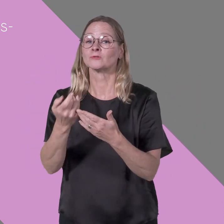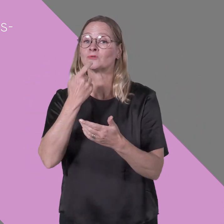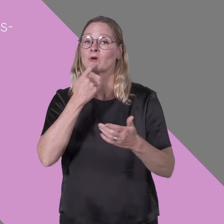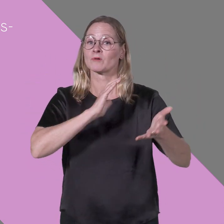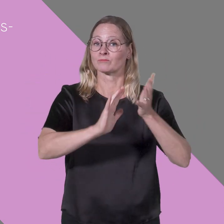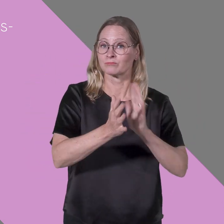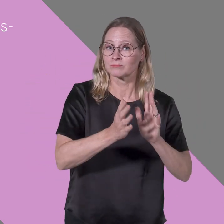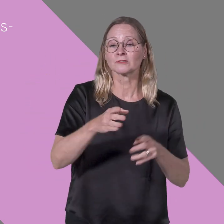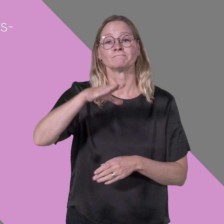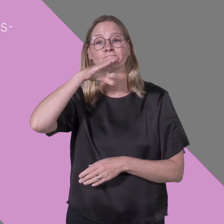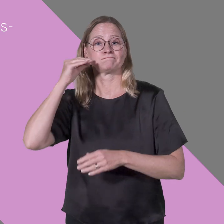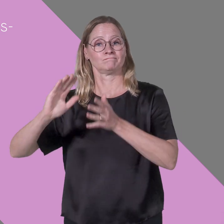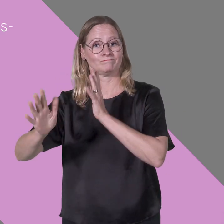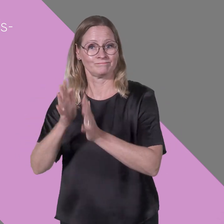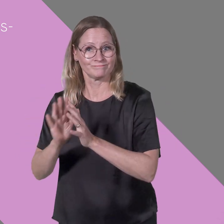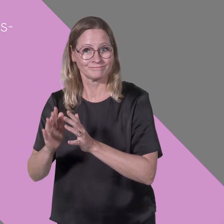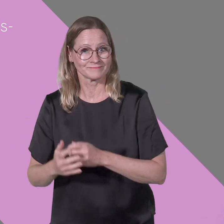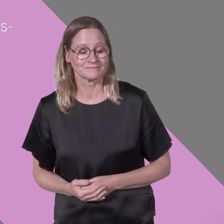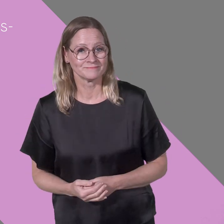suomalaiselle ja suomenruotsalaiselle viittomakielelle.